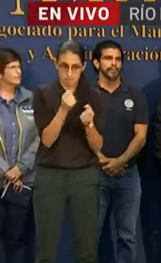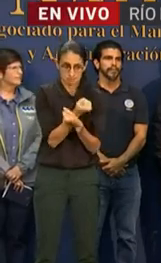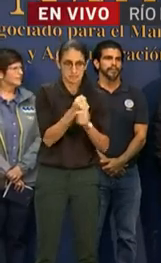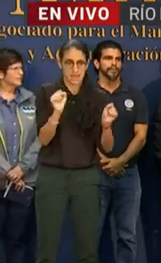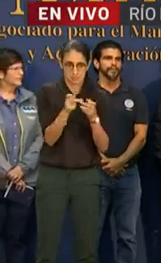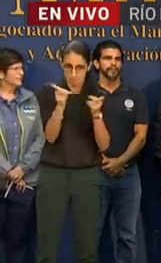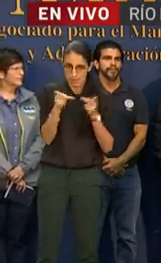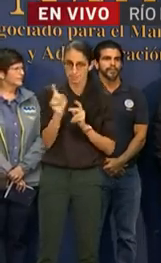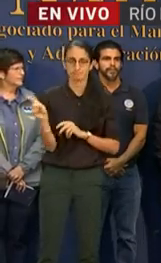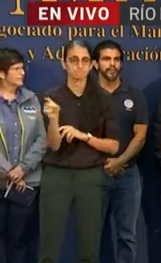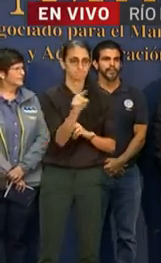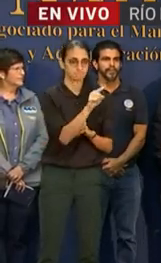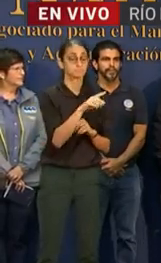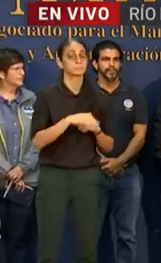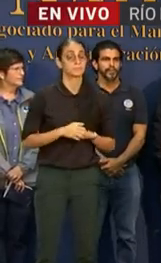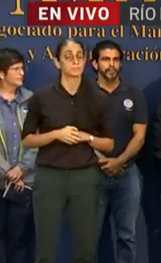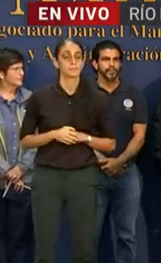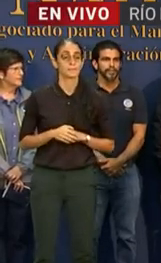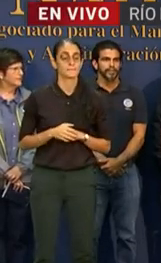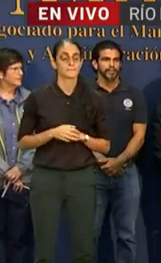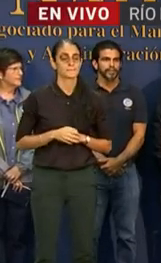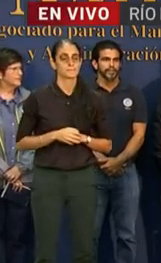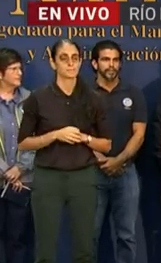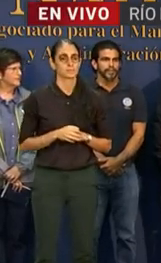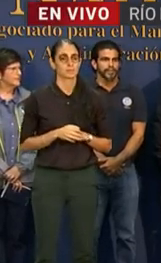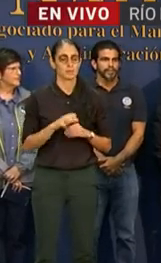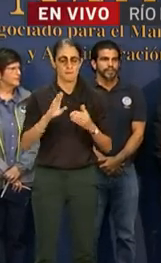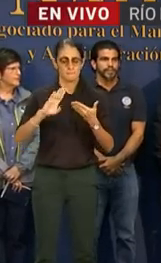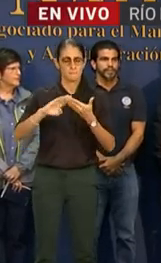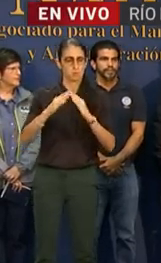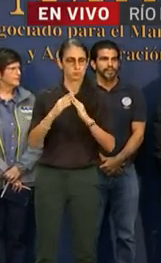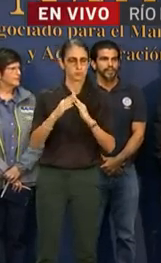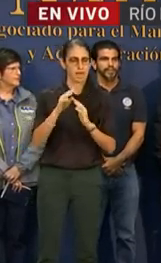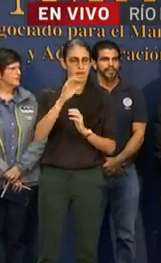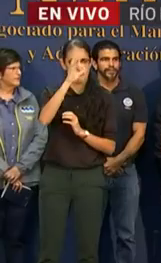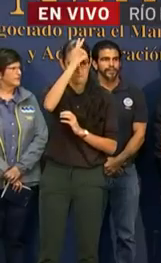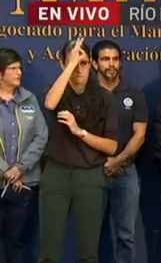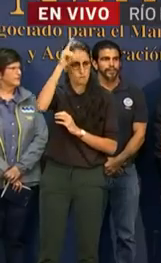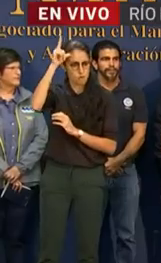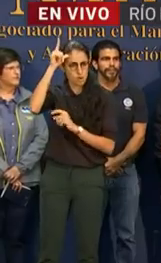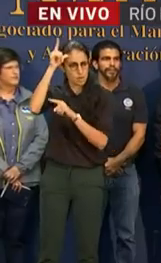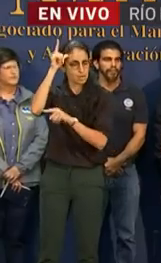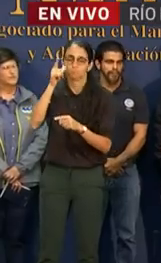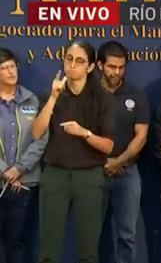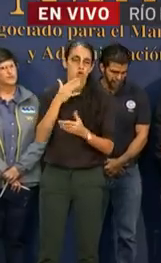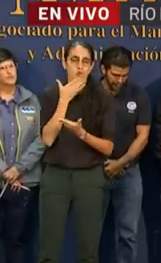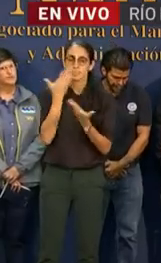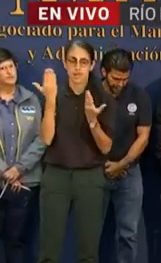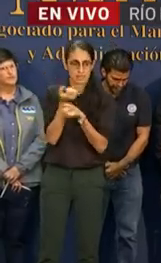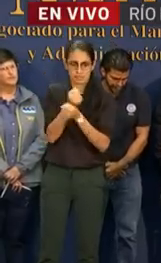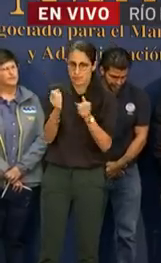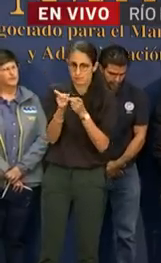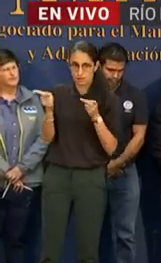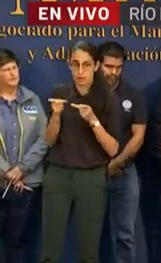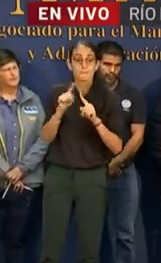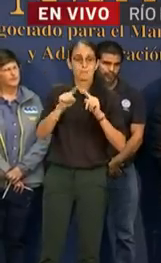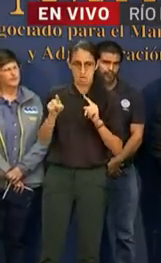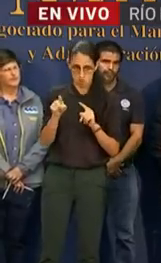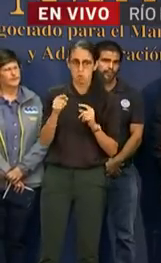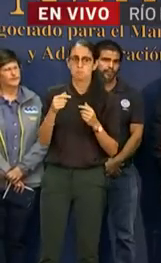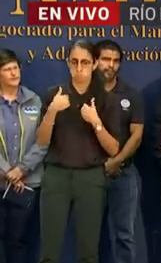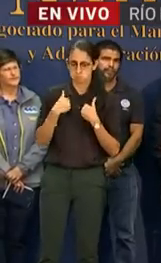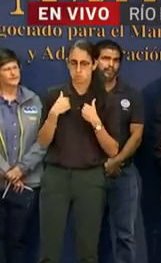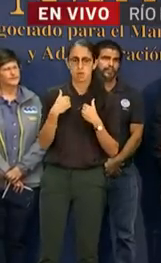REFUGIADAS EN 98 DE LOS